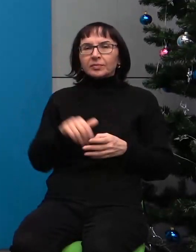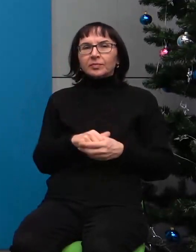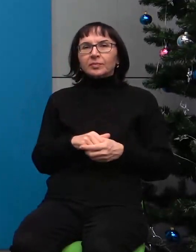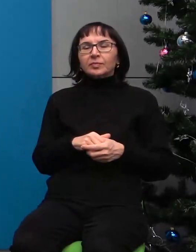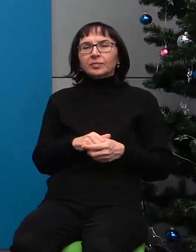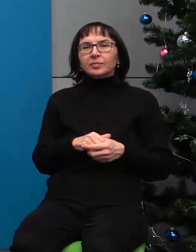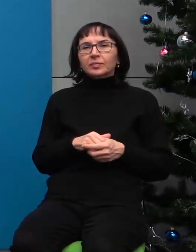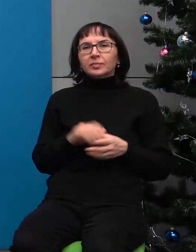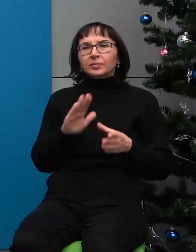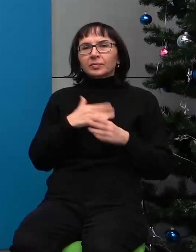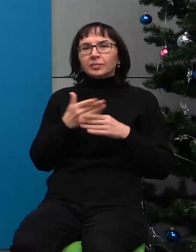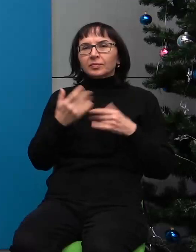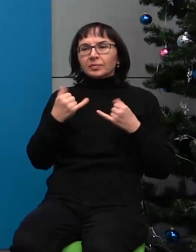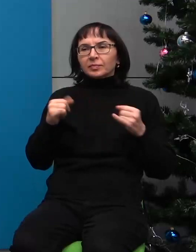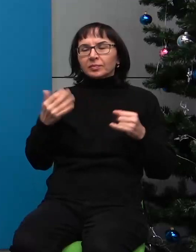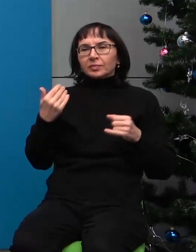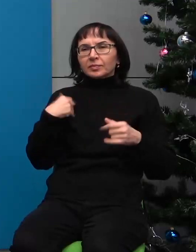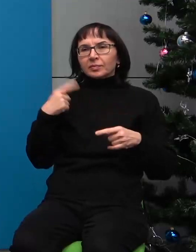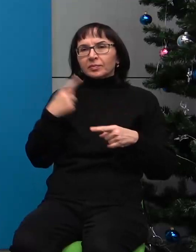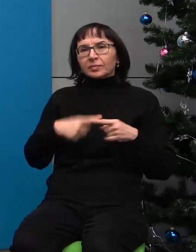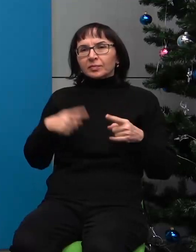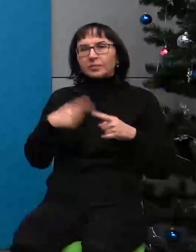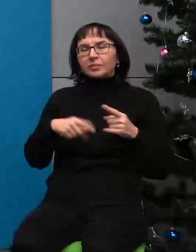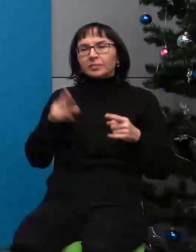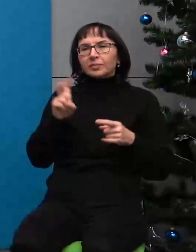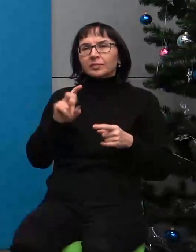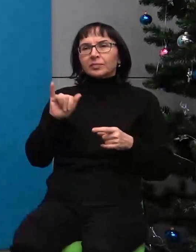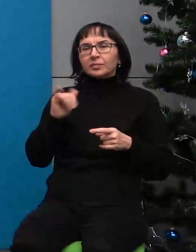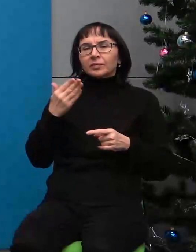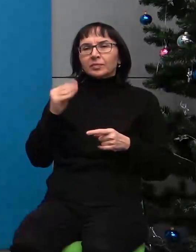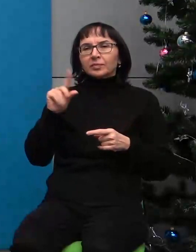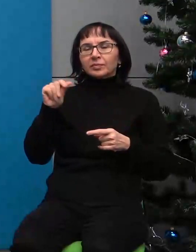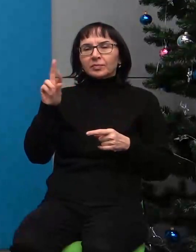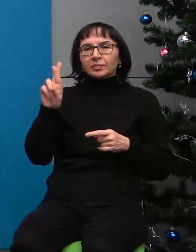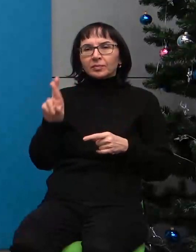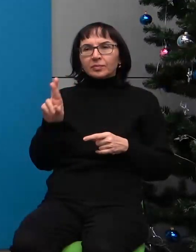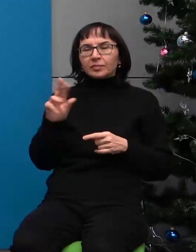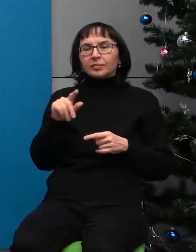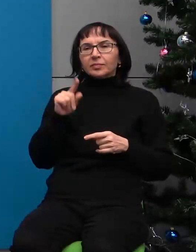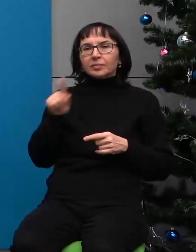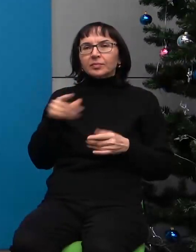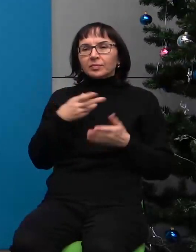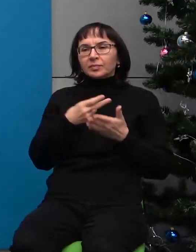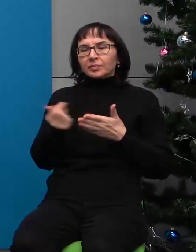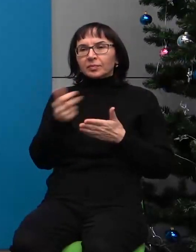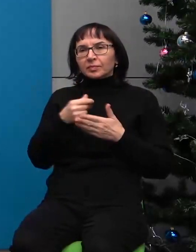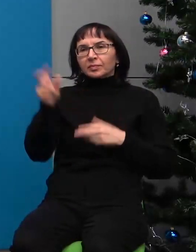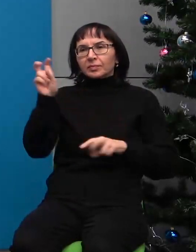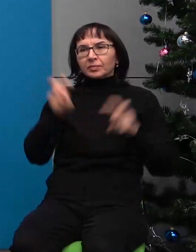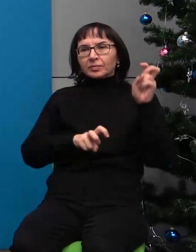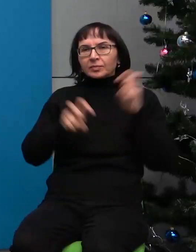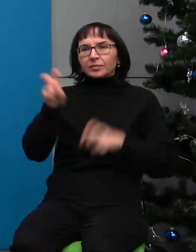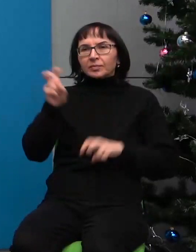Między innymi była tam wnuczka Himmlera. I oni opłacili na przykład hotel córce Barbiego,